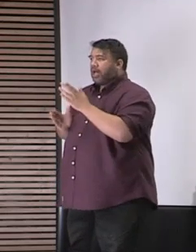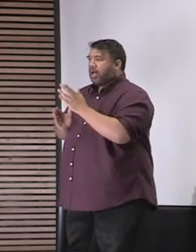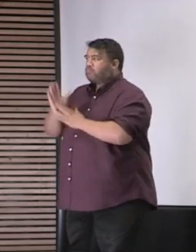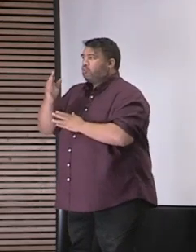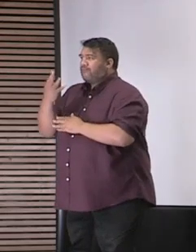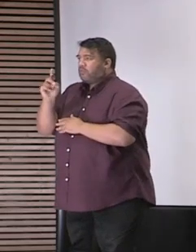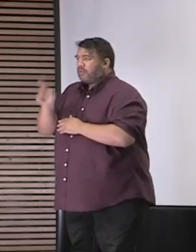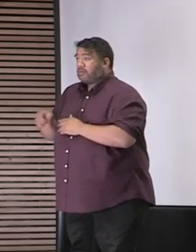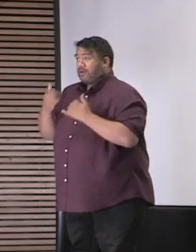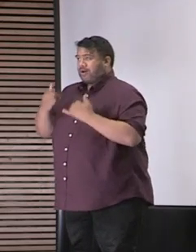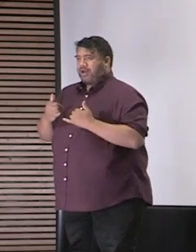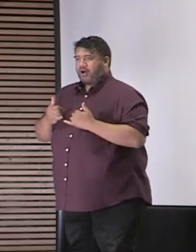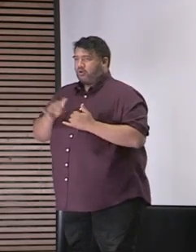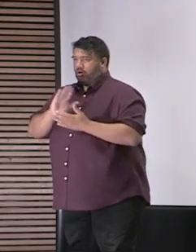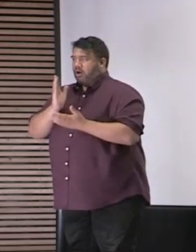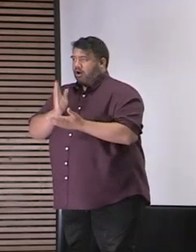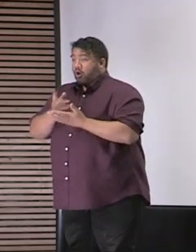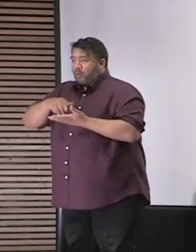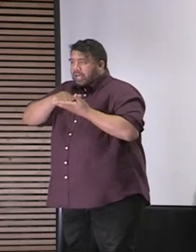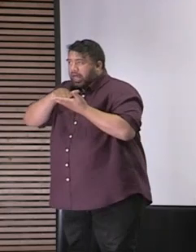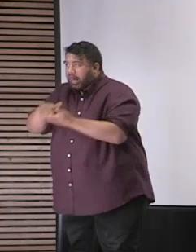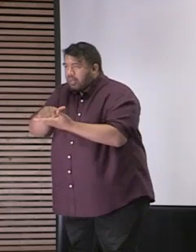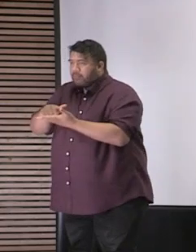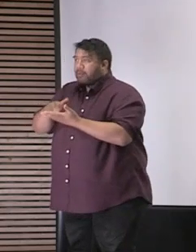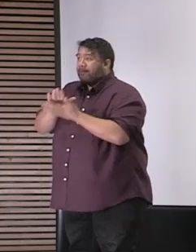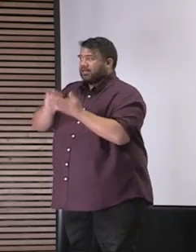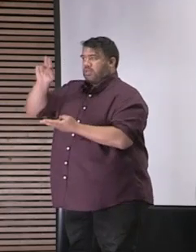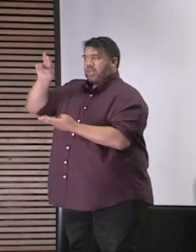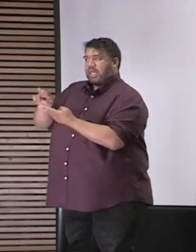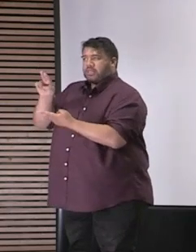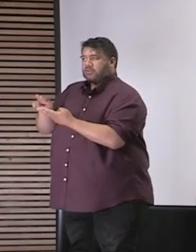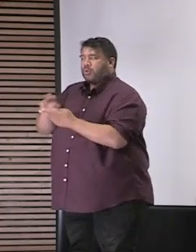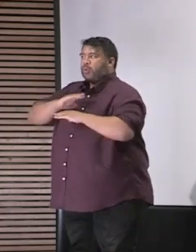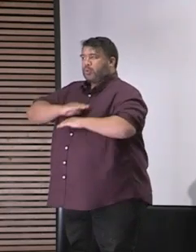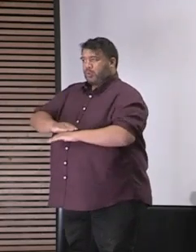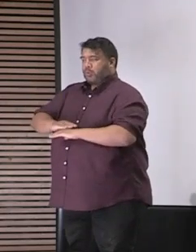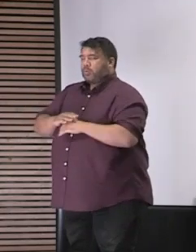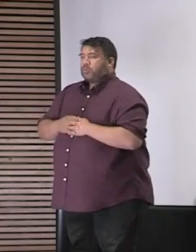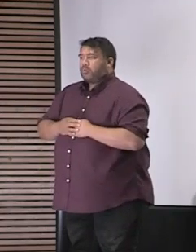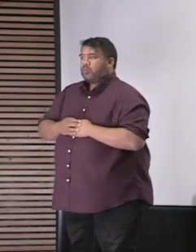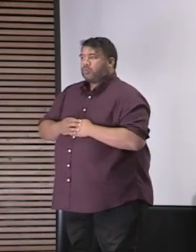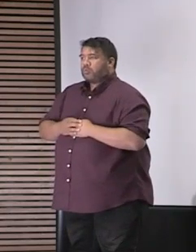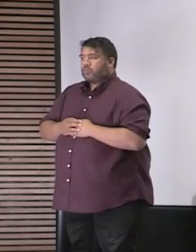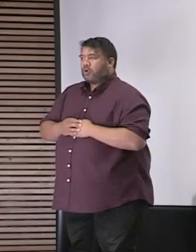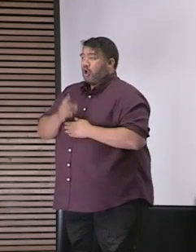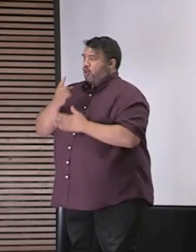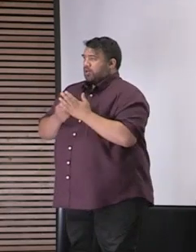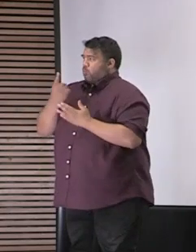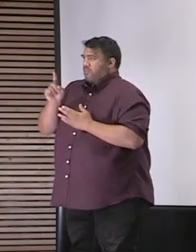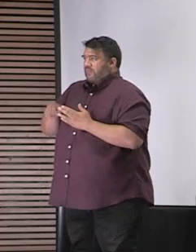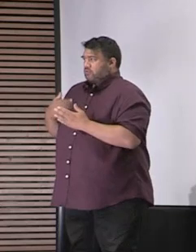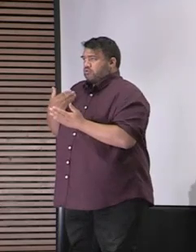Zelanda. En la vispera de el